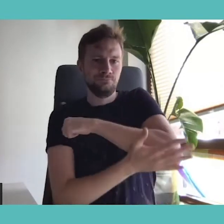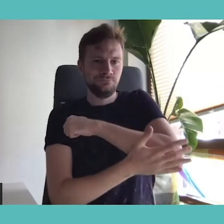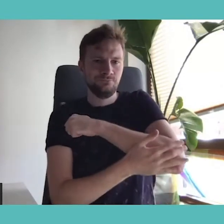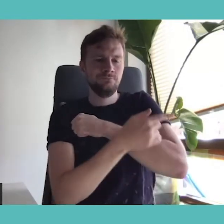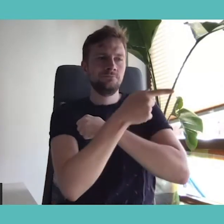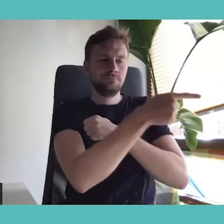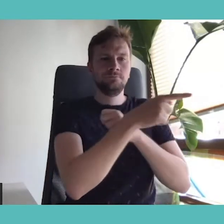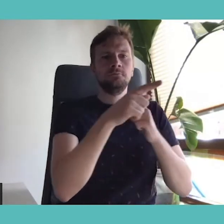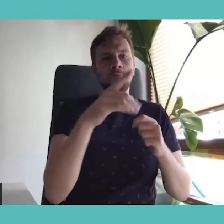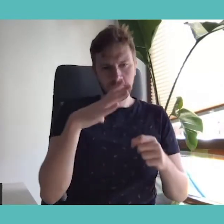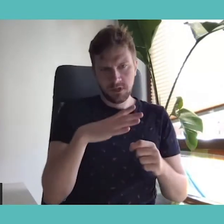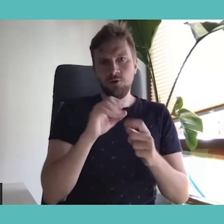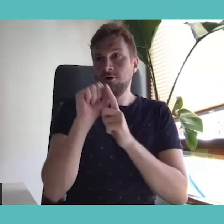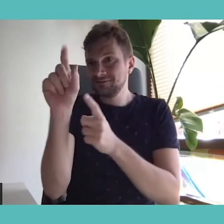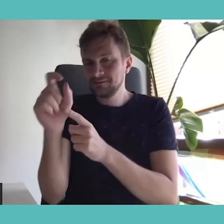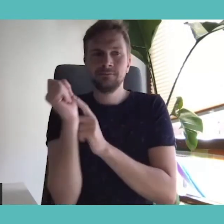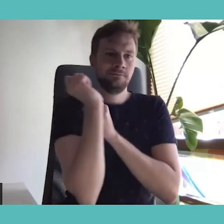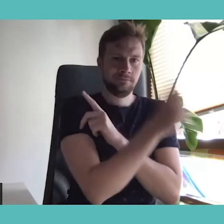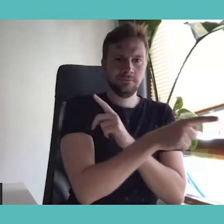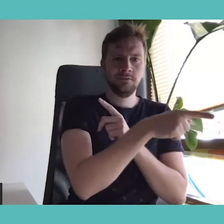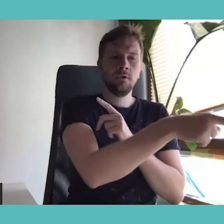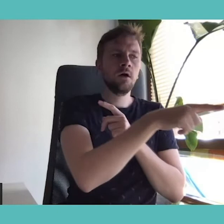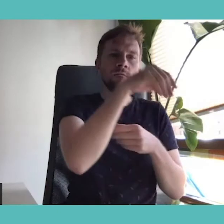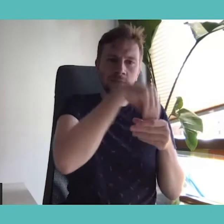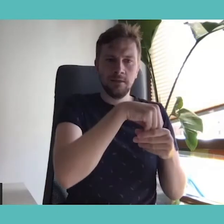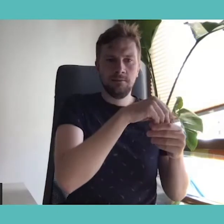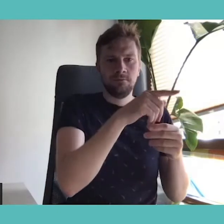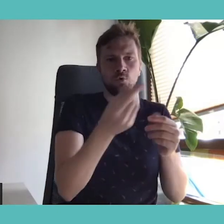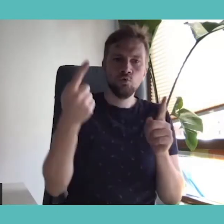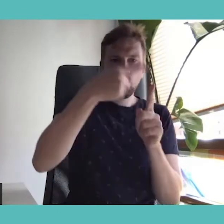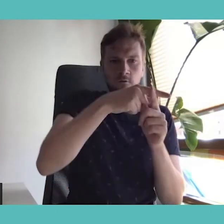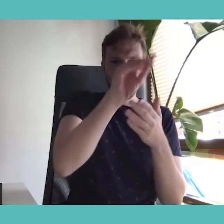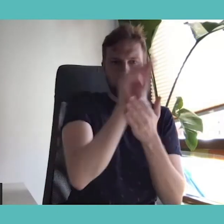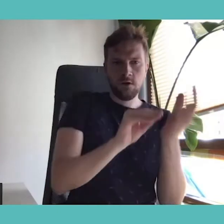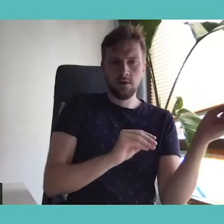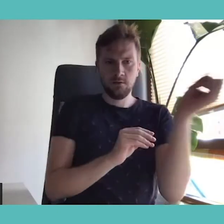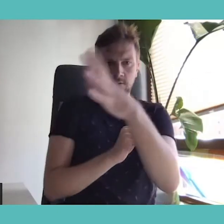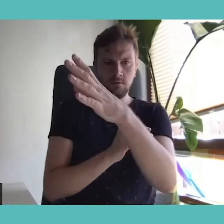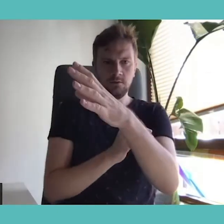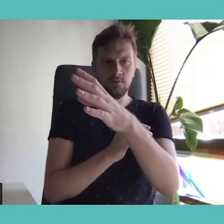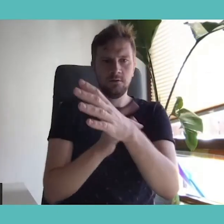Dlatego zawsze moje petycje załączałem do wiadomości RPO. Rzecznik zawsze wysyłał swoje pisma w tej sprawie.